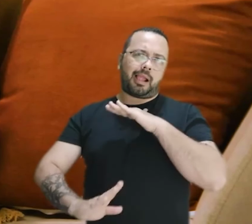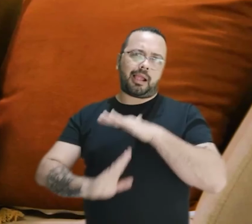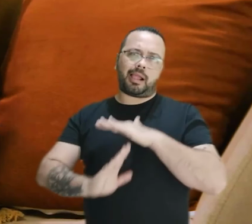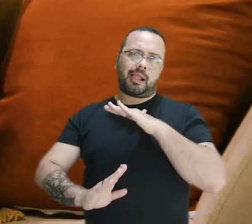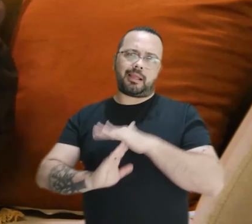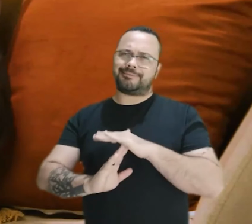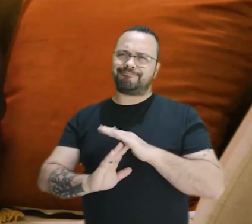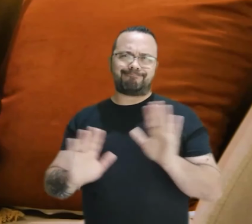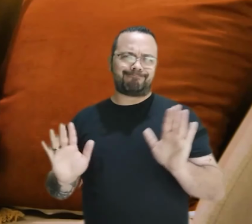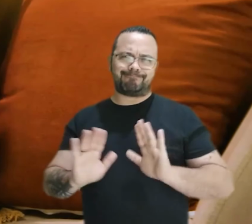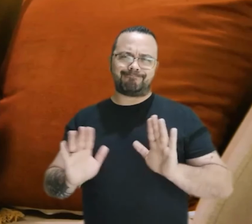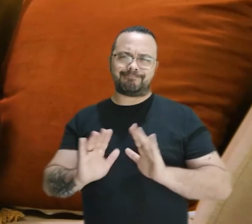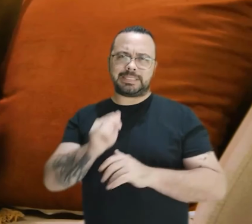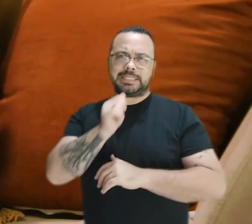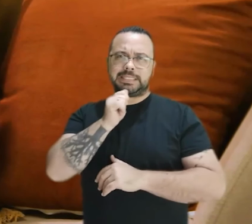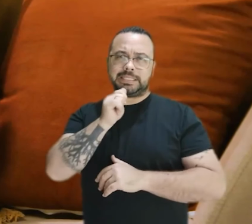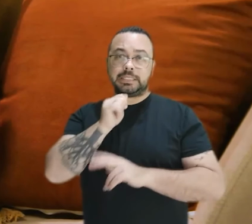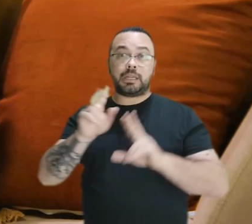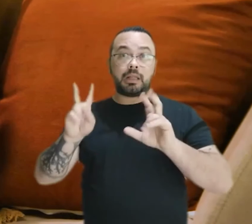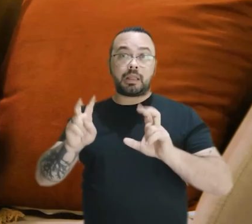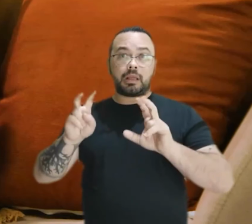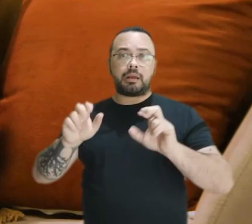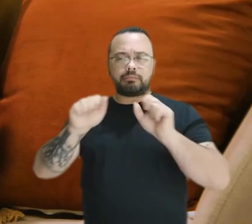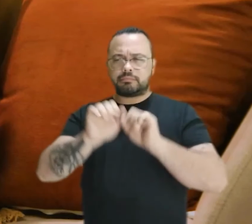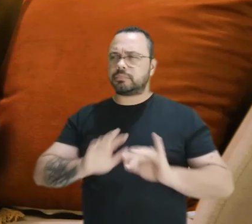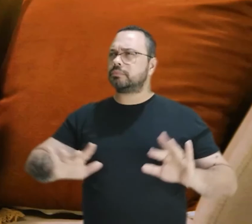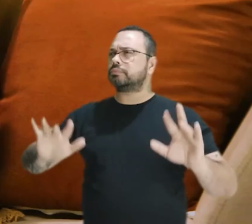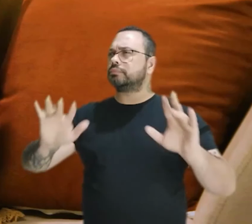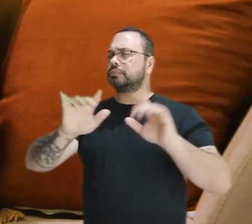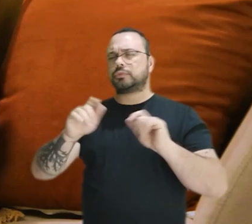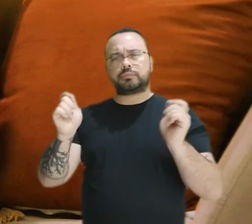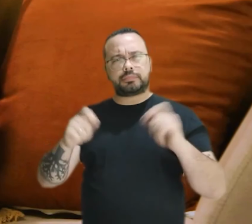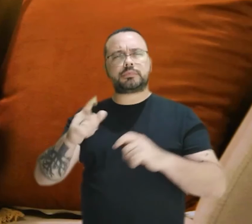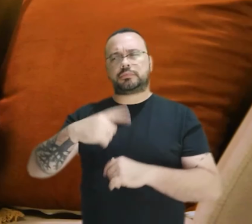porque eu acho que eles são universais e tal pra todo mundo,